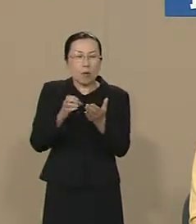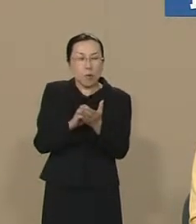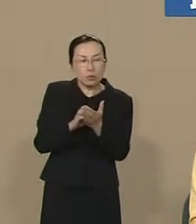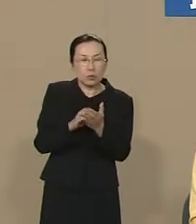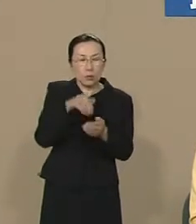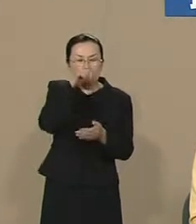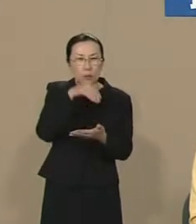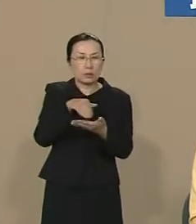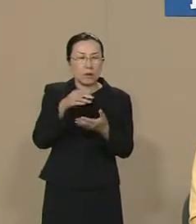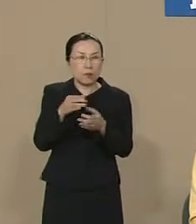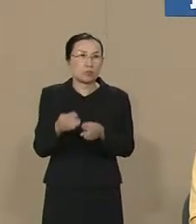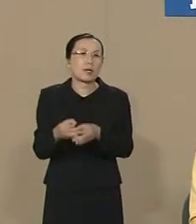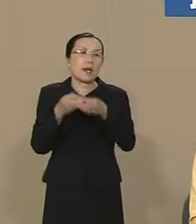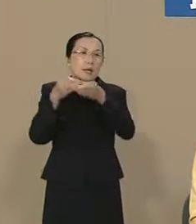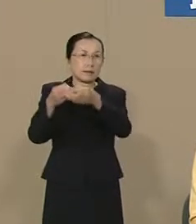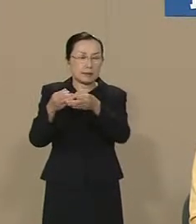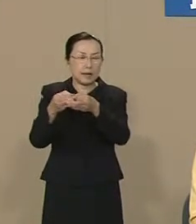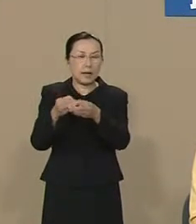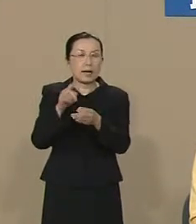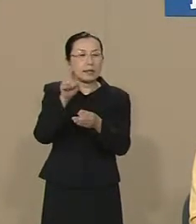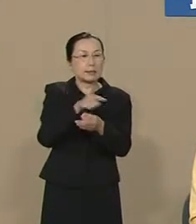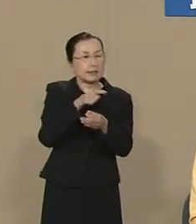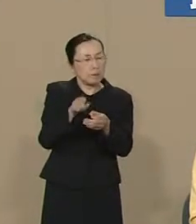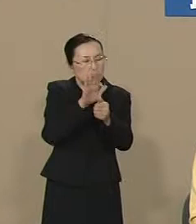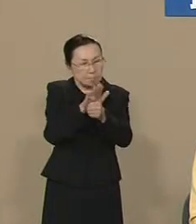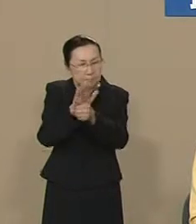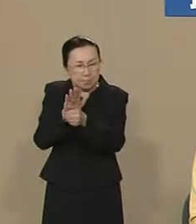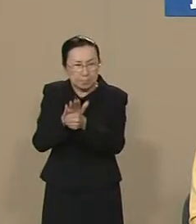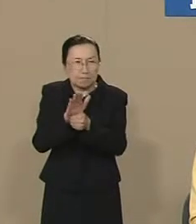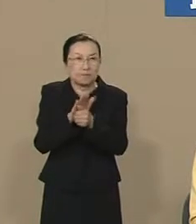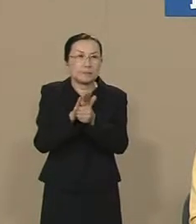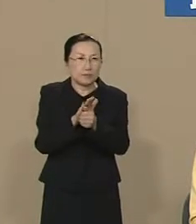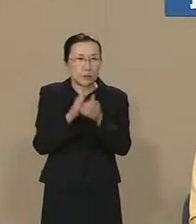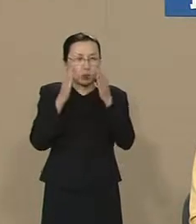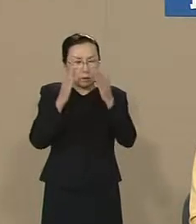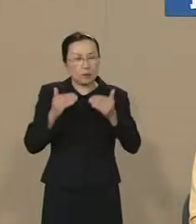人への投資を 重点的に進めてきました｡